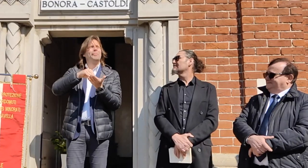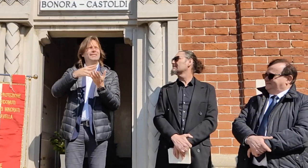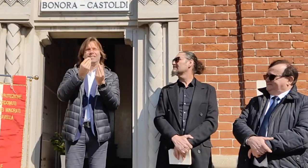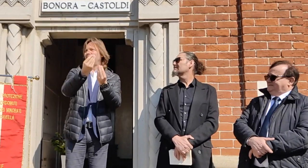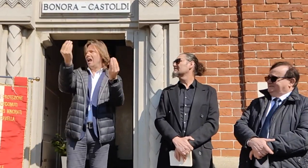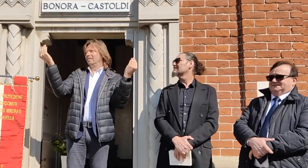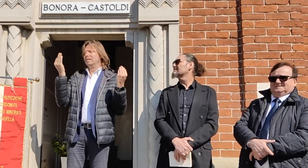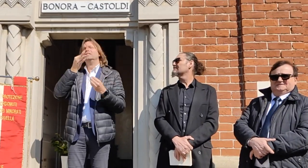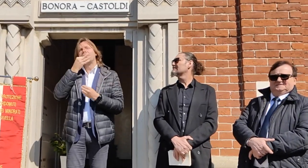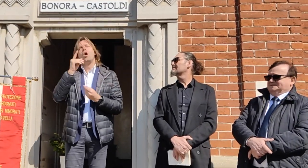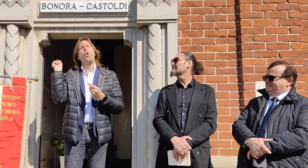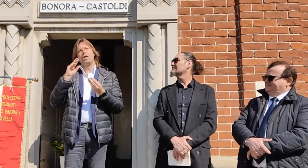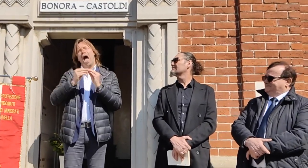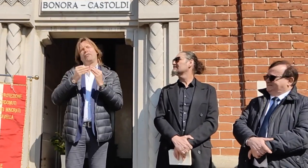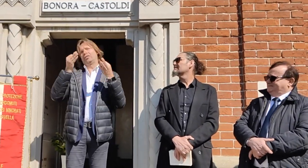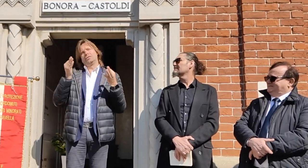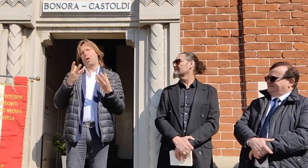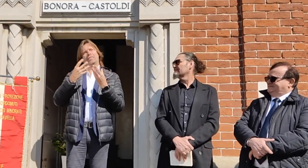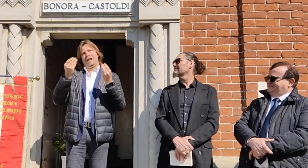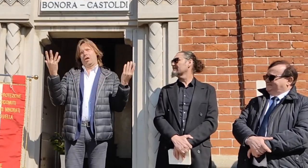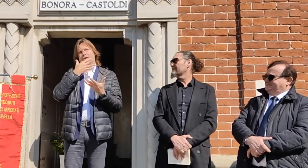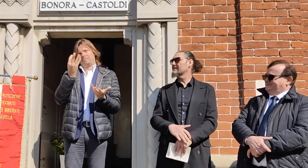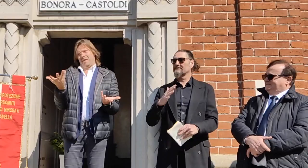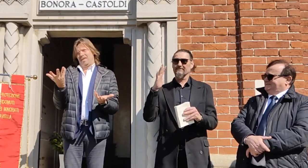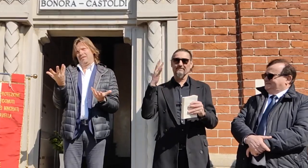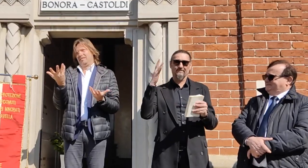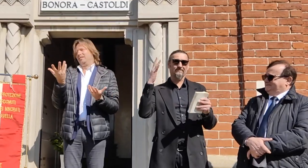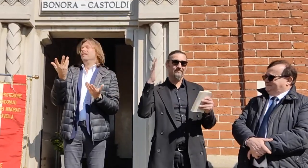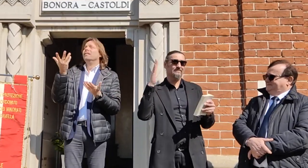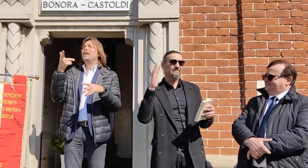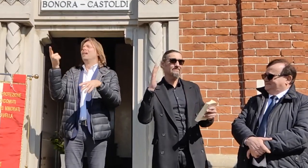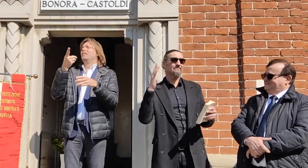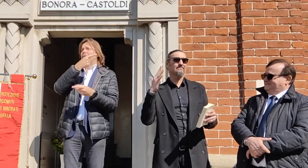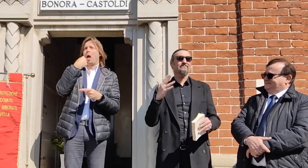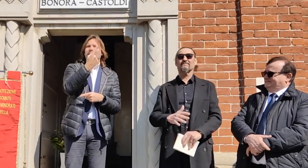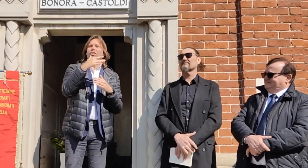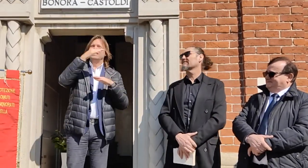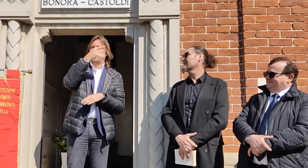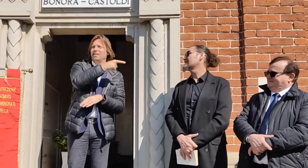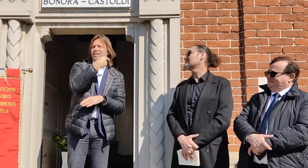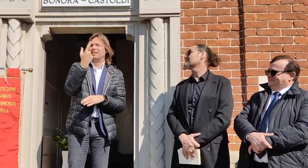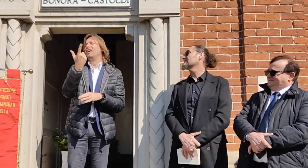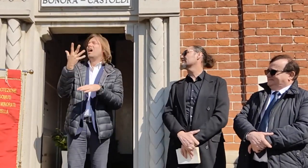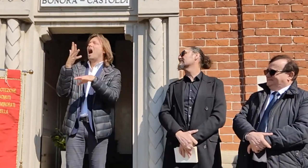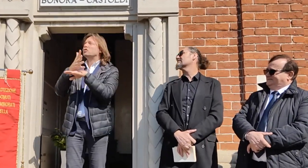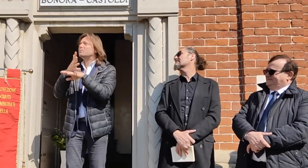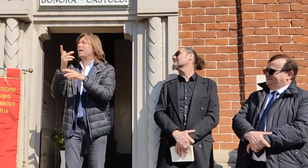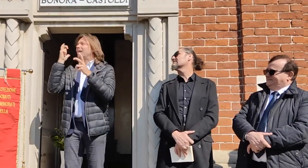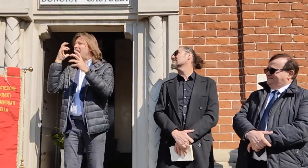Siete numerosi, questo a testimonianza del fatto che abbia realizzato molte cose belle; come si diceva stamattina, l’accessibilità in tv è stata resa